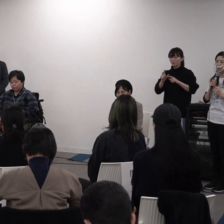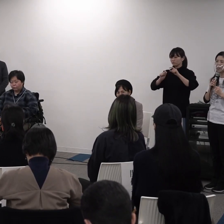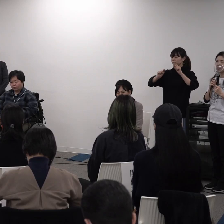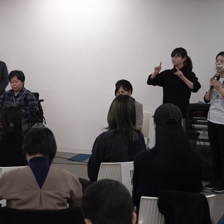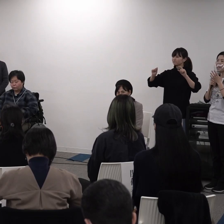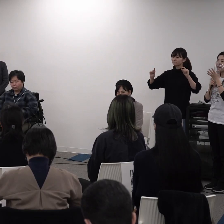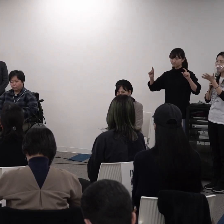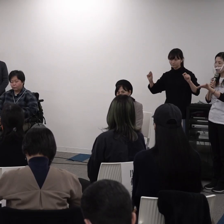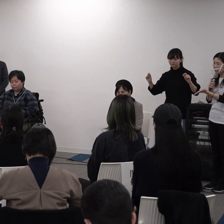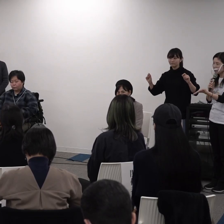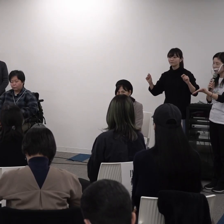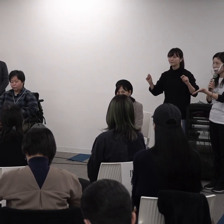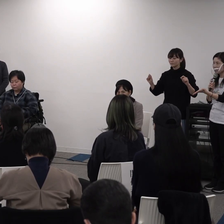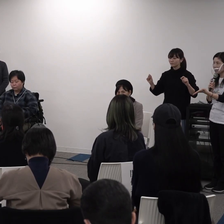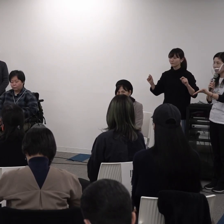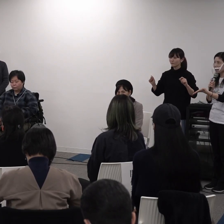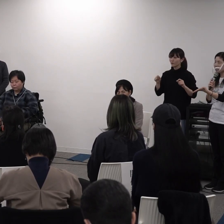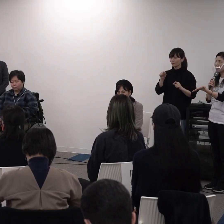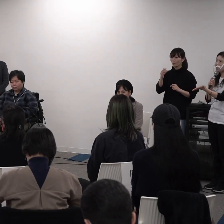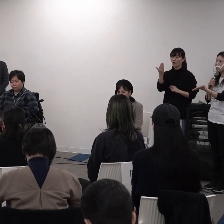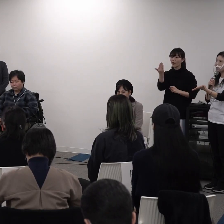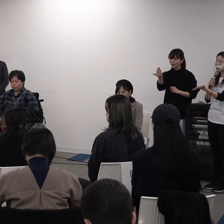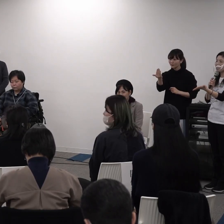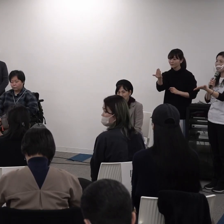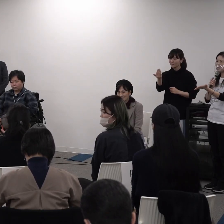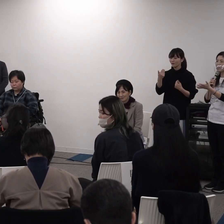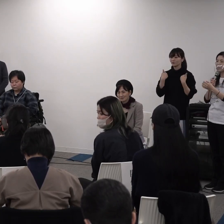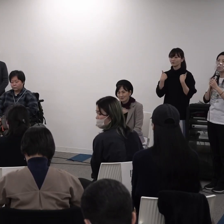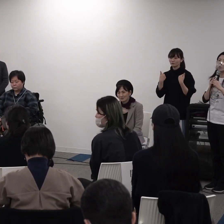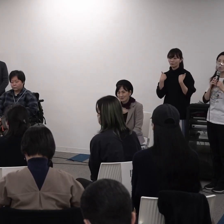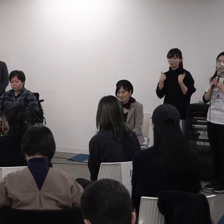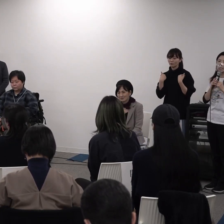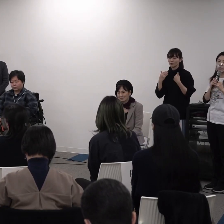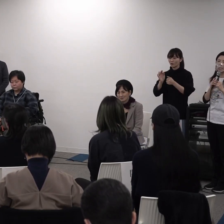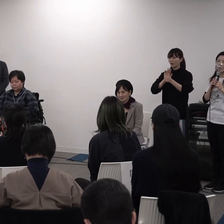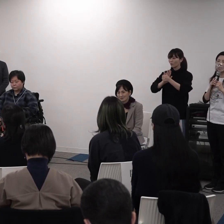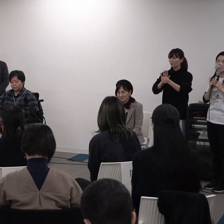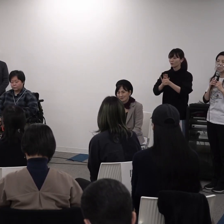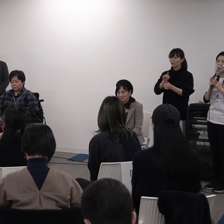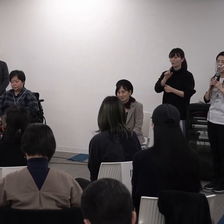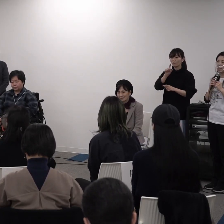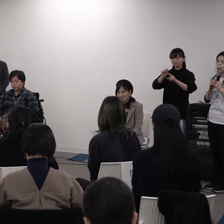なのでその方が必要としていらっしゃるサポートって1人1人違うので